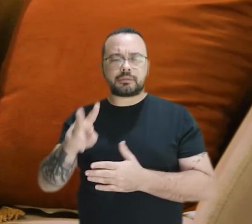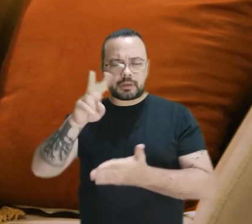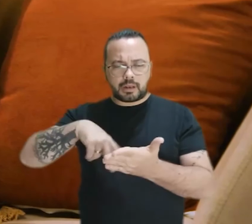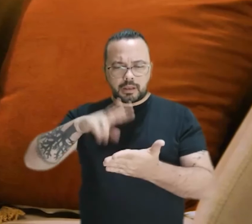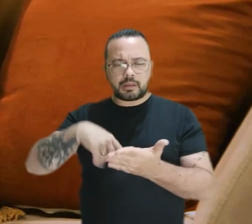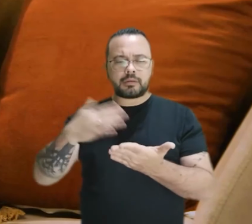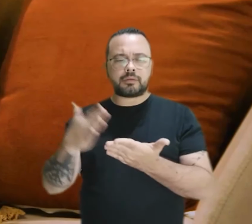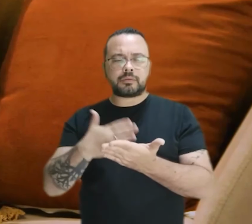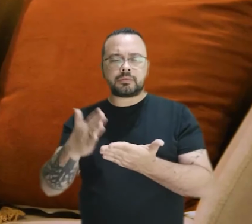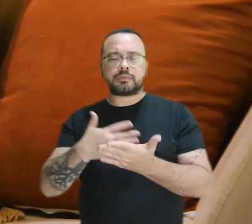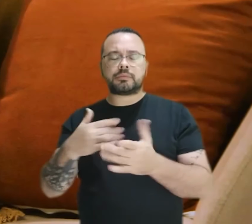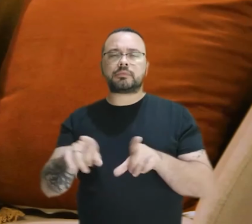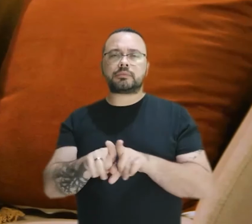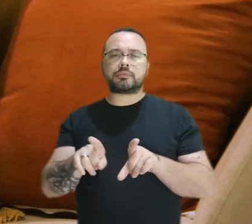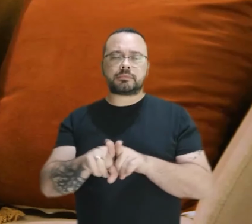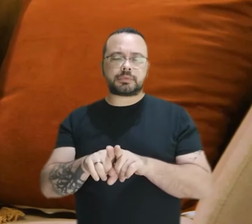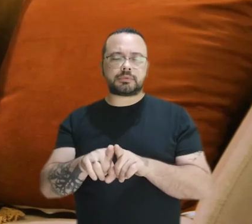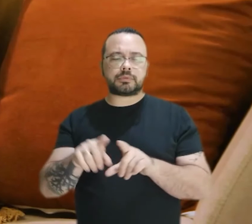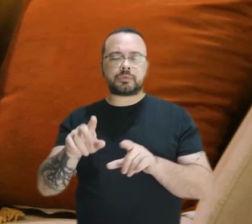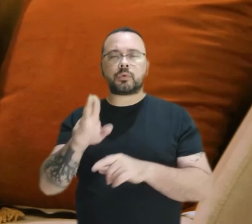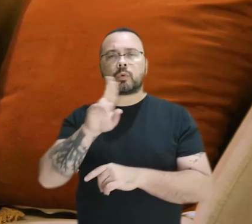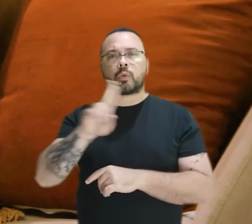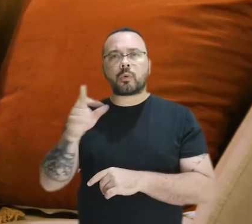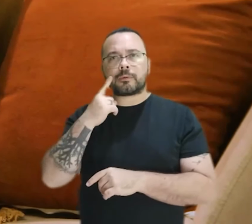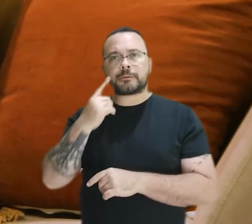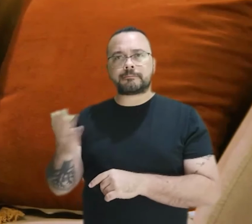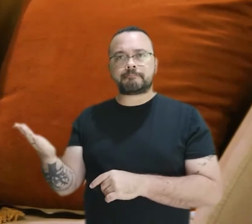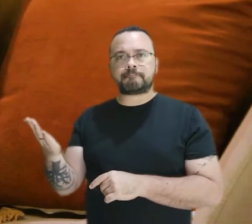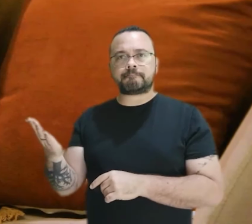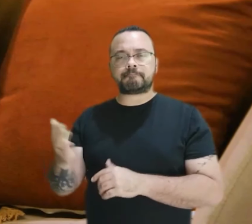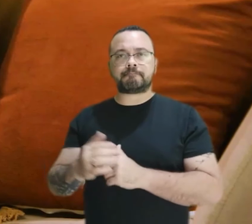enfim, que chama "Devoção", que é um livro que mistura memórias